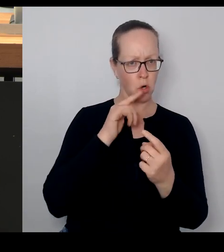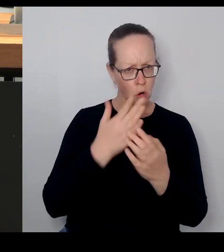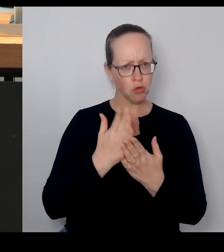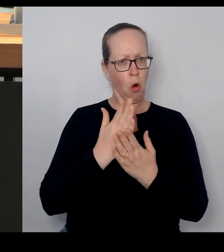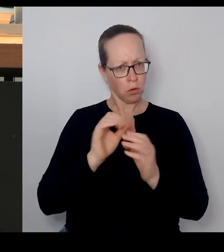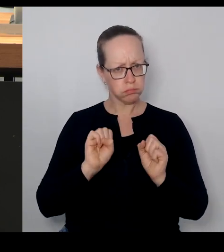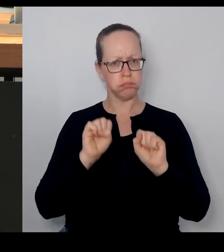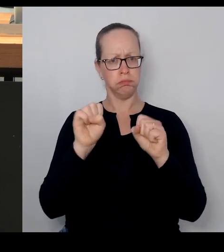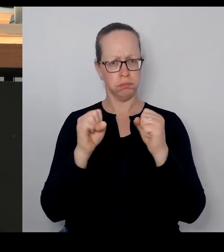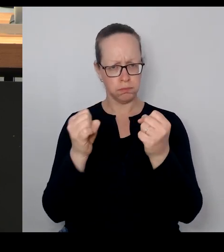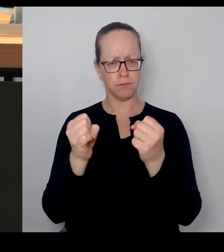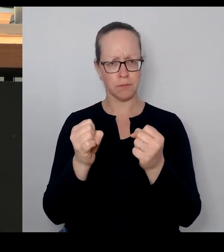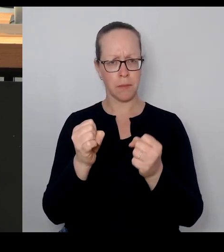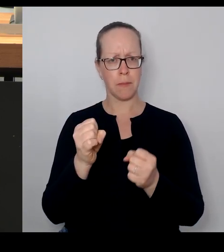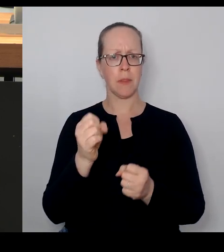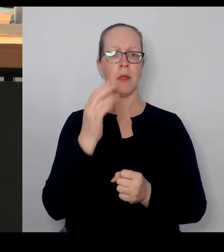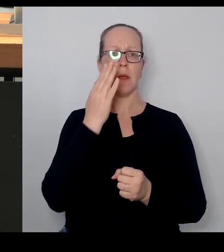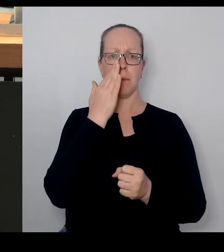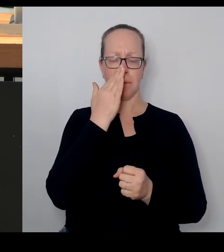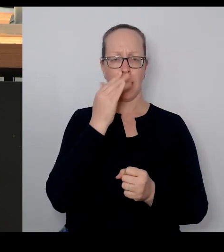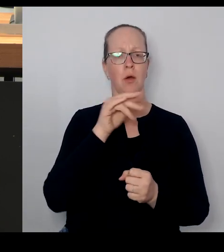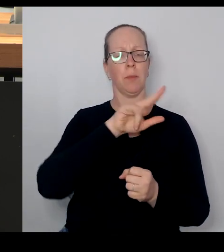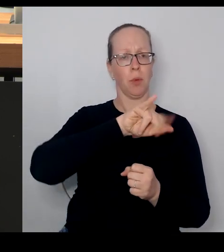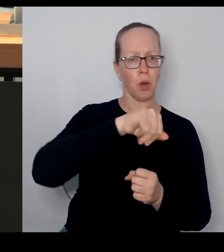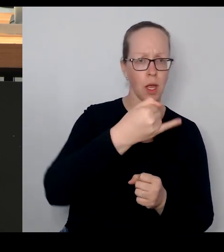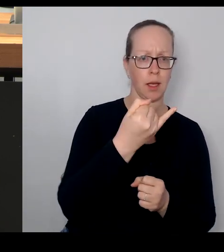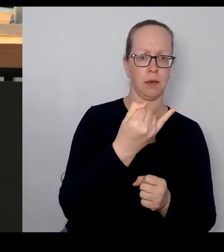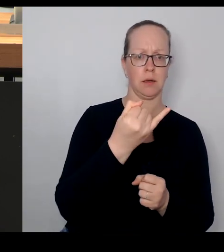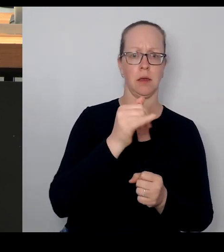unter anderem auch wir Linken haben gesagt, das genügt noch lange nicht.